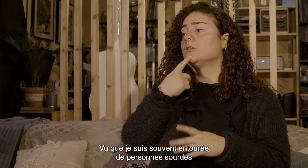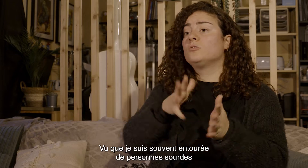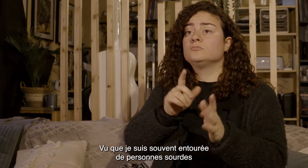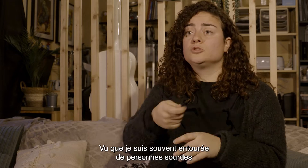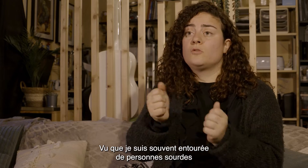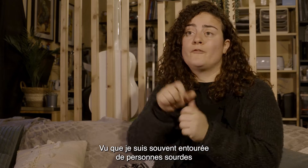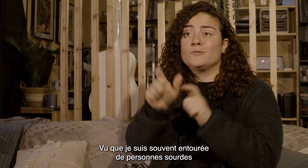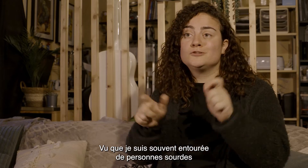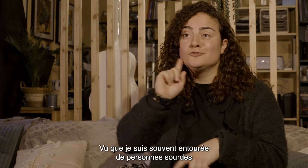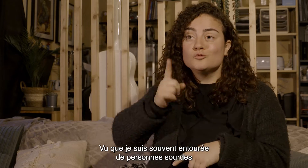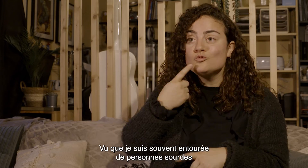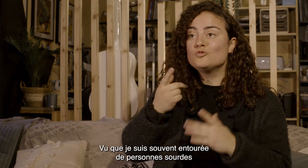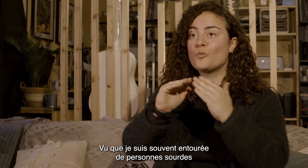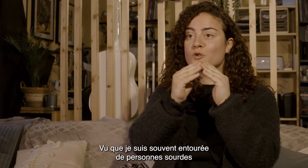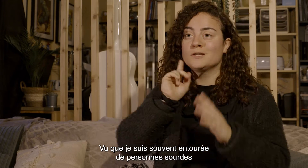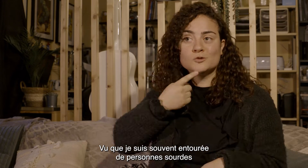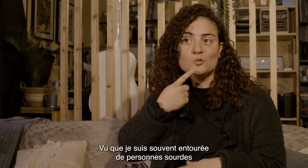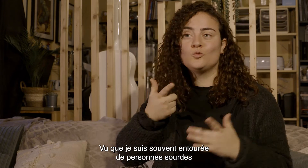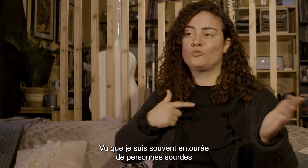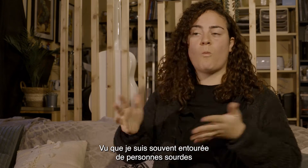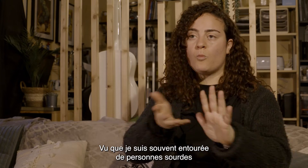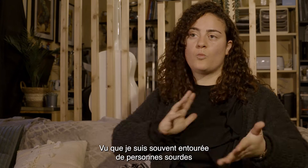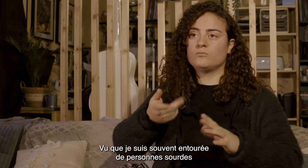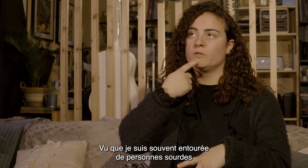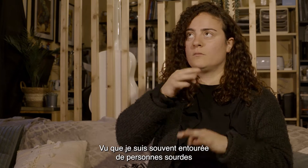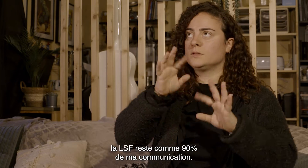Vu que je suis souvent entourée de personnes sourdes